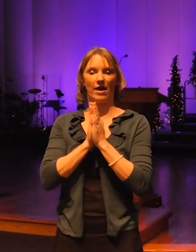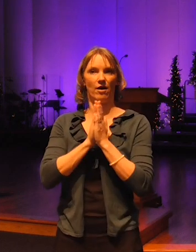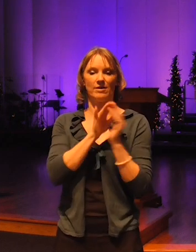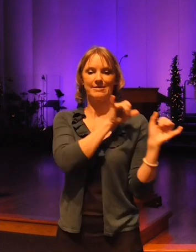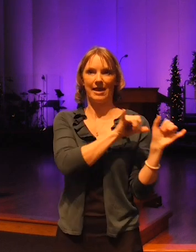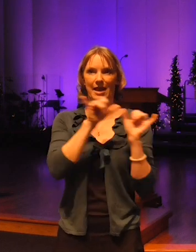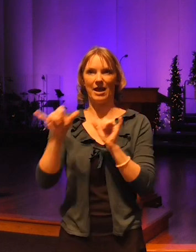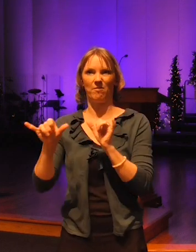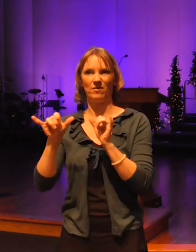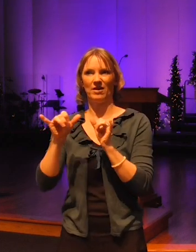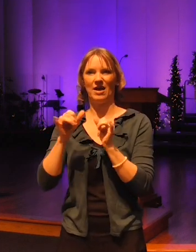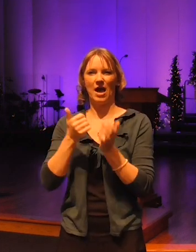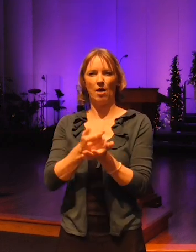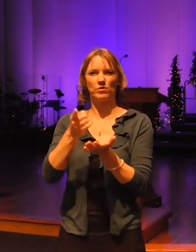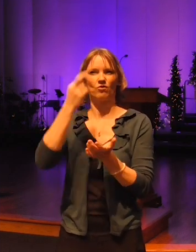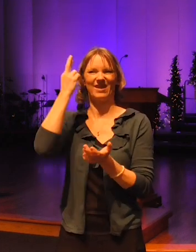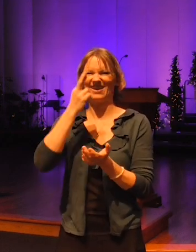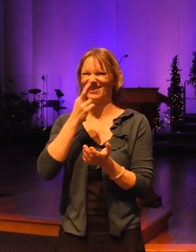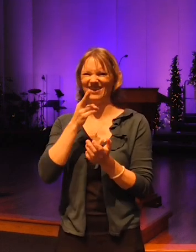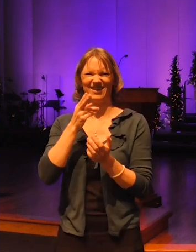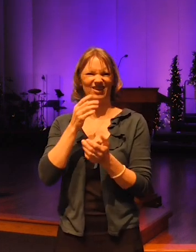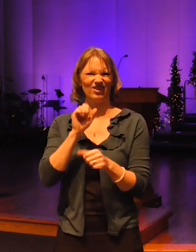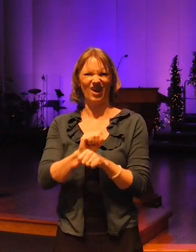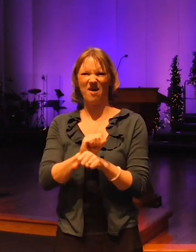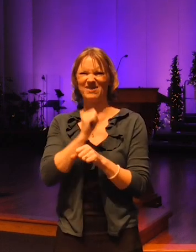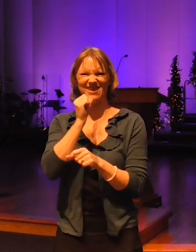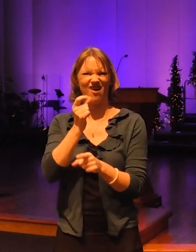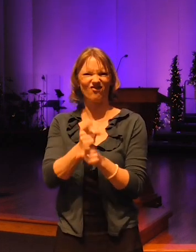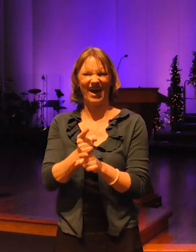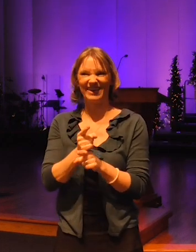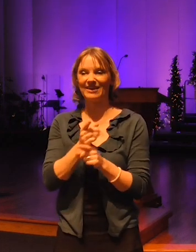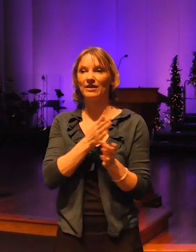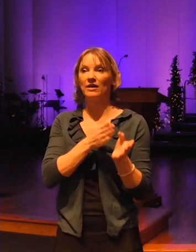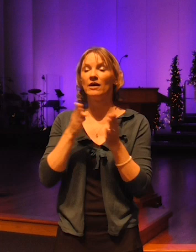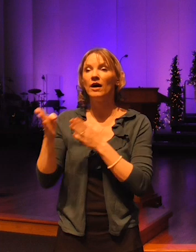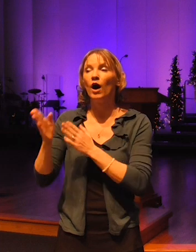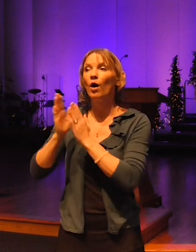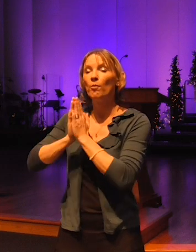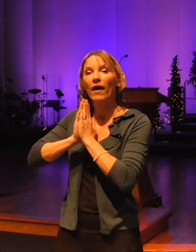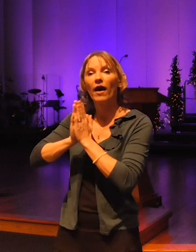que te ayuda a darte cuenta de eso y a demostrar la forma de ser en la vida cotidiana, pero también